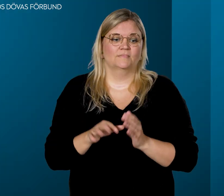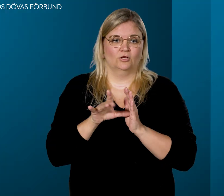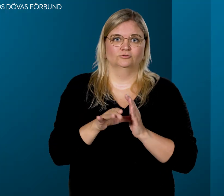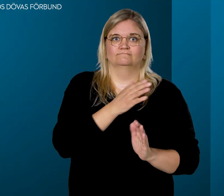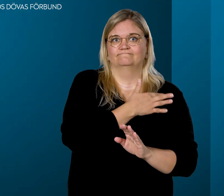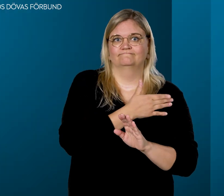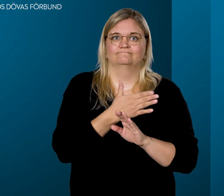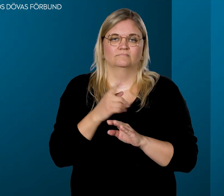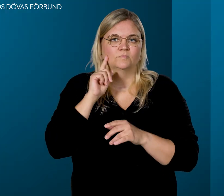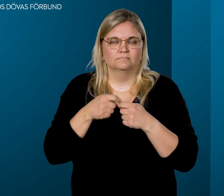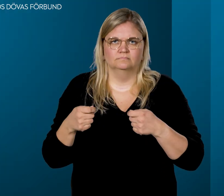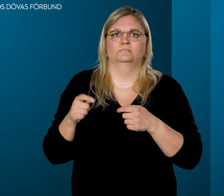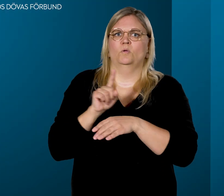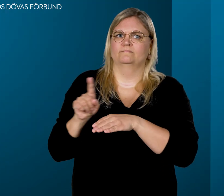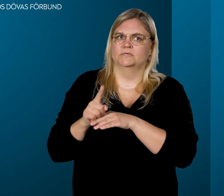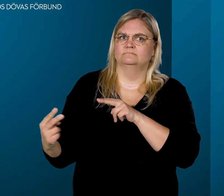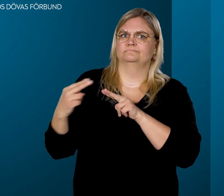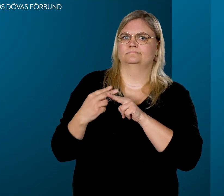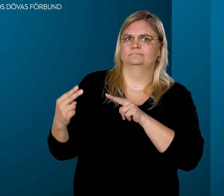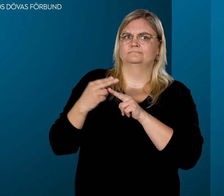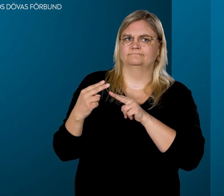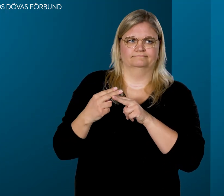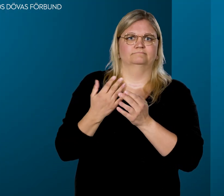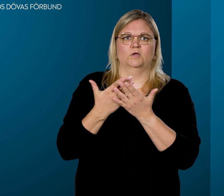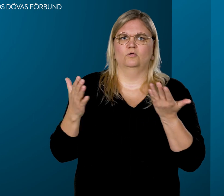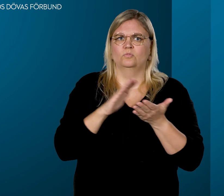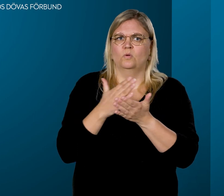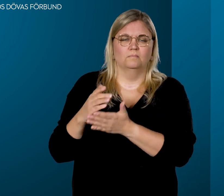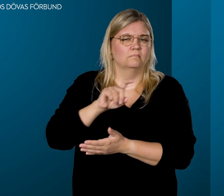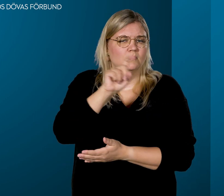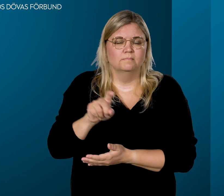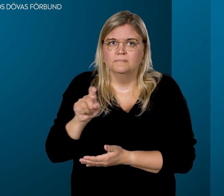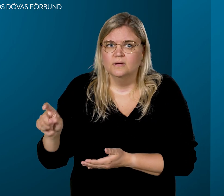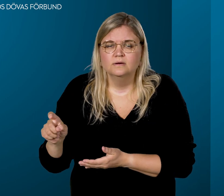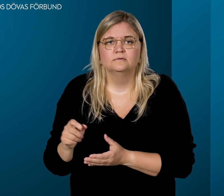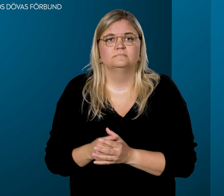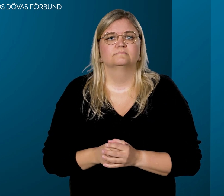Finlands Dövas Förbund har under hösten igen kontaktats ofta - gällande brister i tolktjänsten.